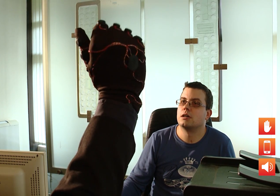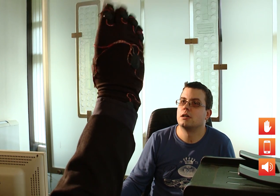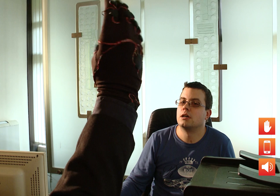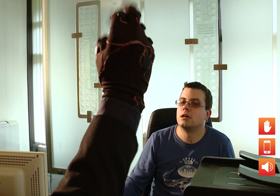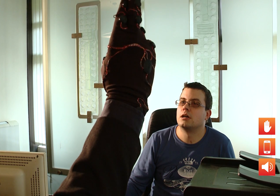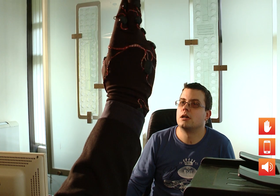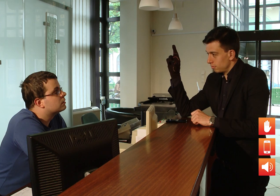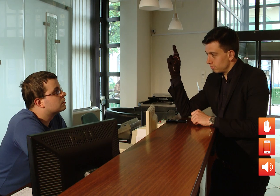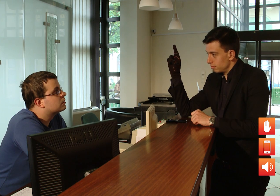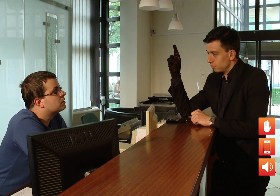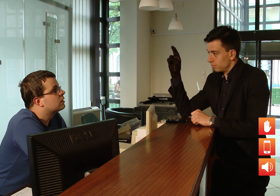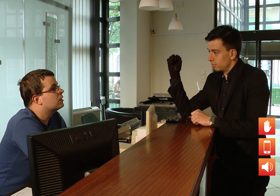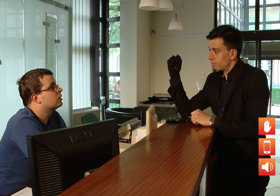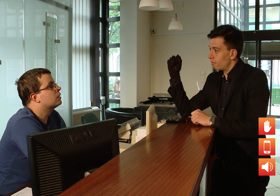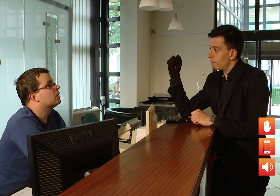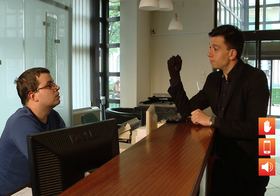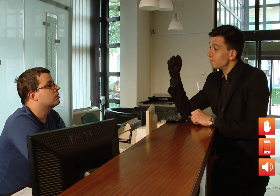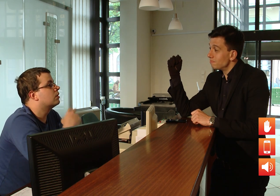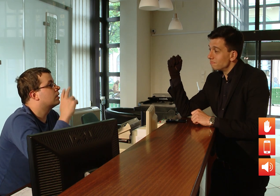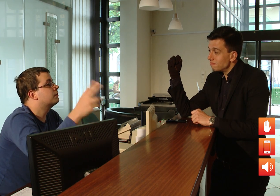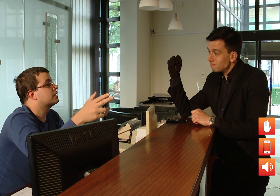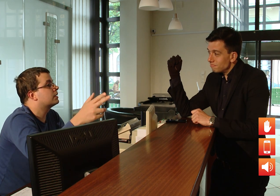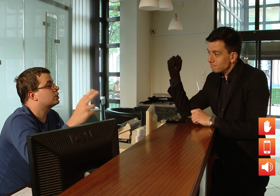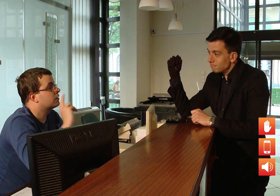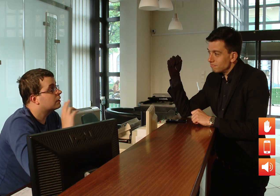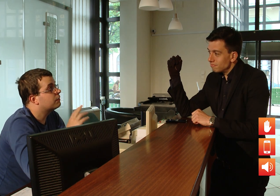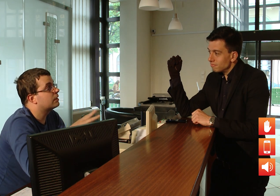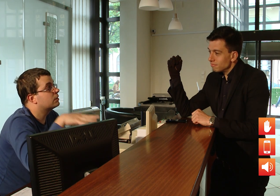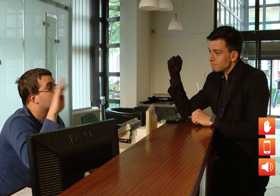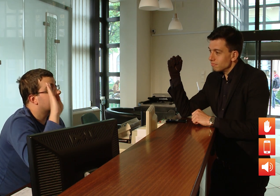A felhasználó először Bluetooth-on csatlakoztatja a kesztyűt az okostelefonjához,